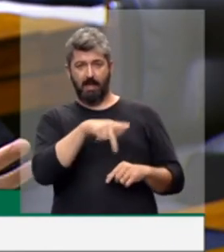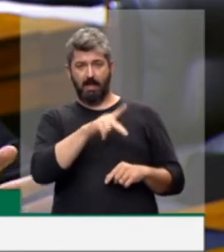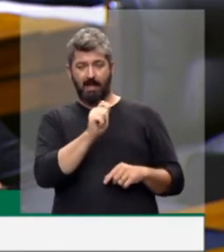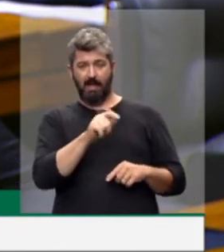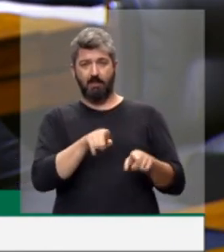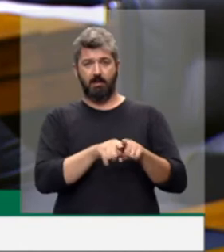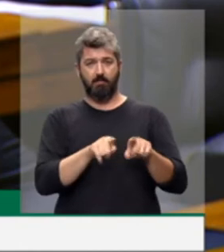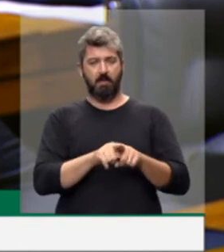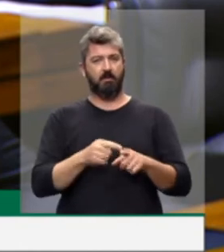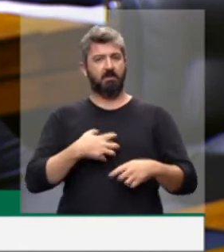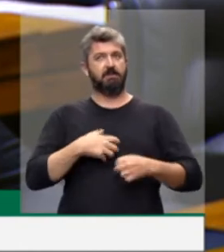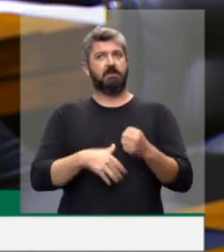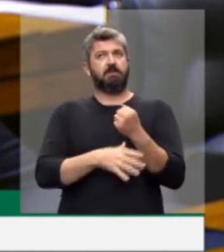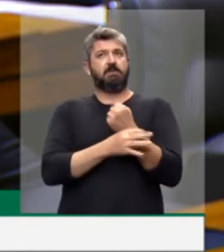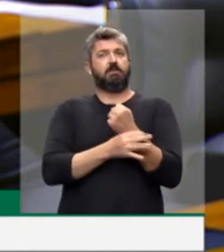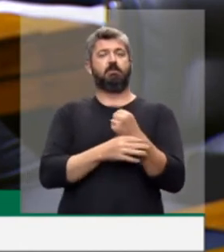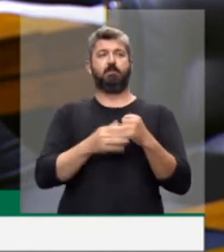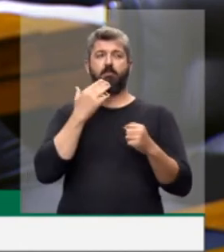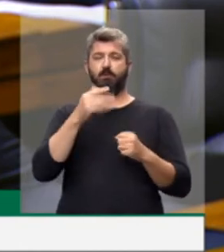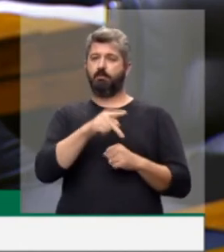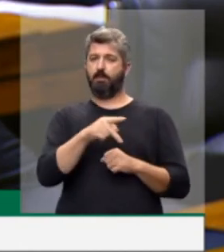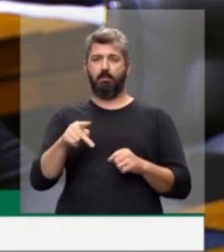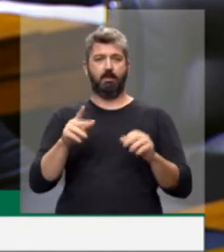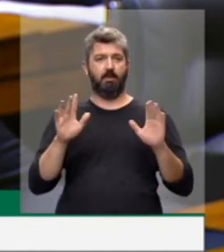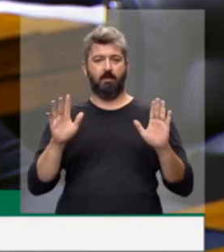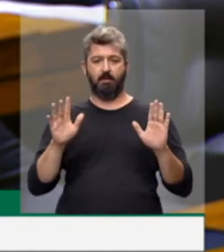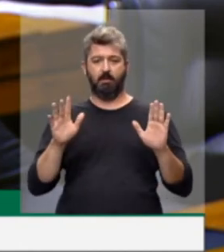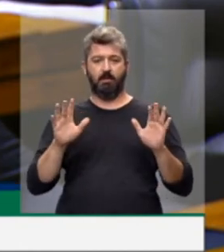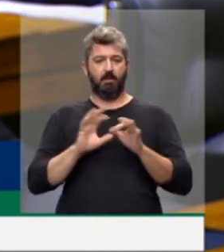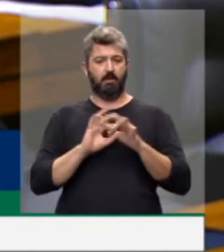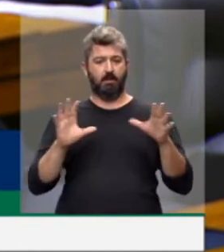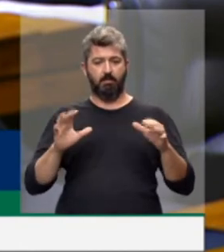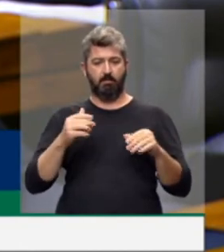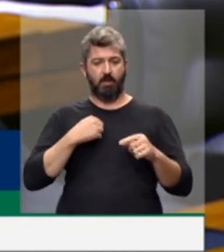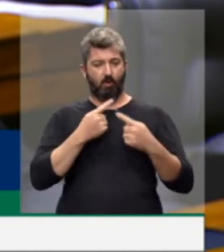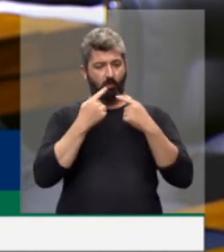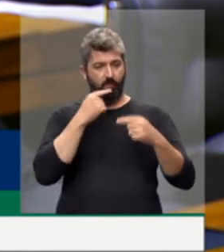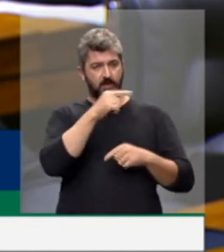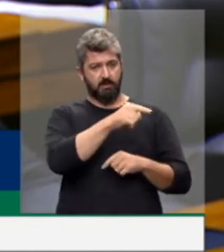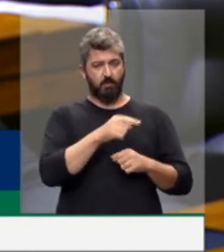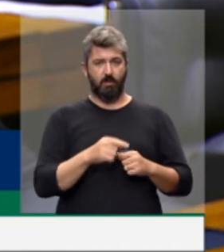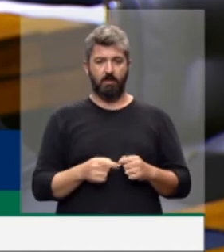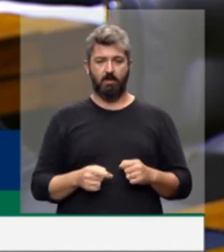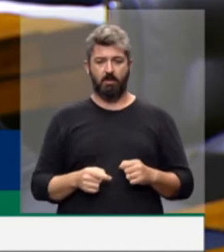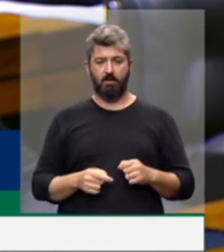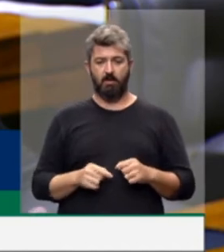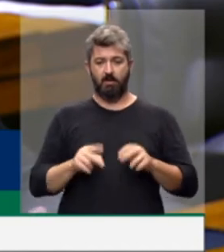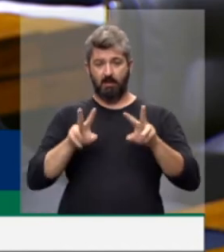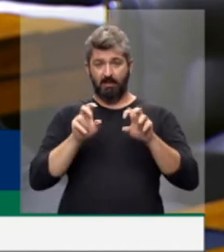DIFERENTE, EM VOTAÇÃO . -- SENHOR PRESIDENTE EU CONHEÇO UM POUCO ESSE TEMA, LÁ NA BAHIA, EU NÃO ME SINTO SEGURO, E JÁ PENSEI